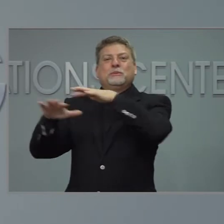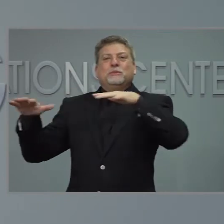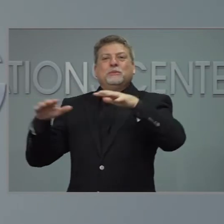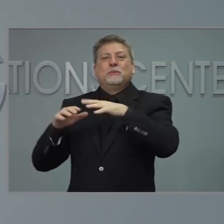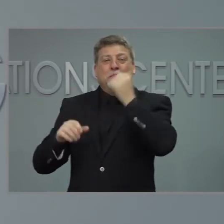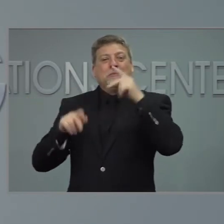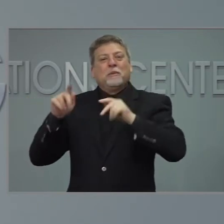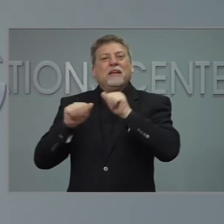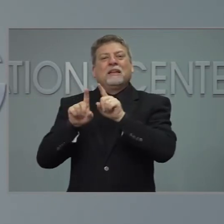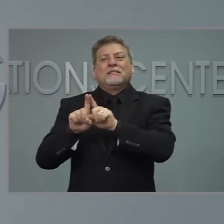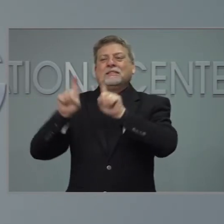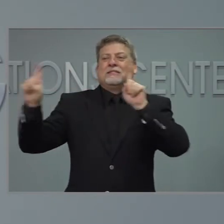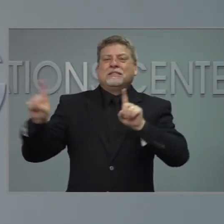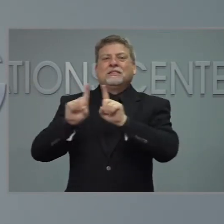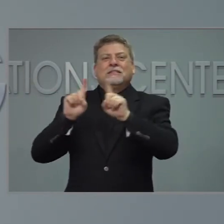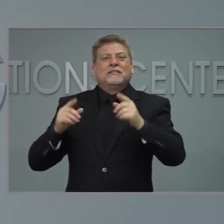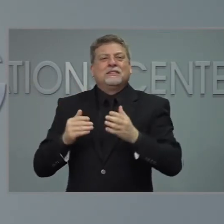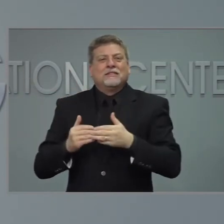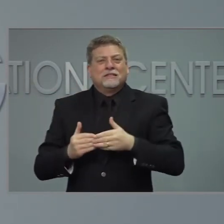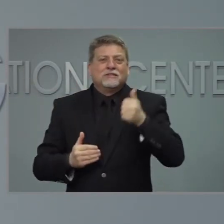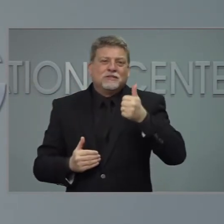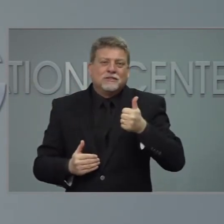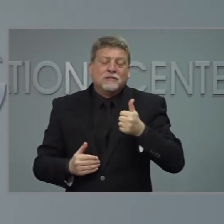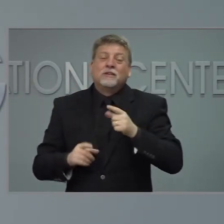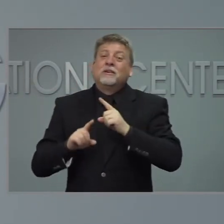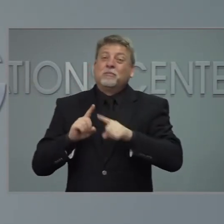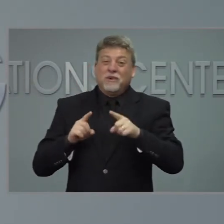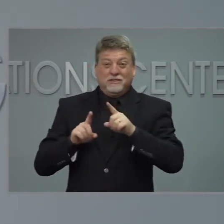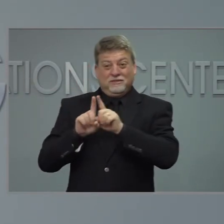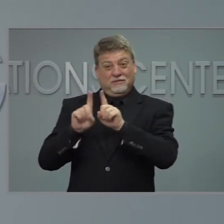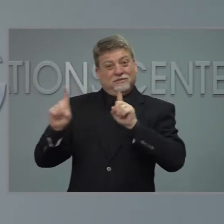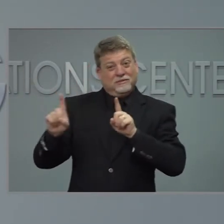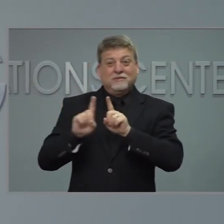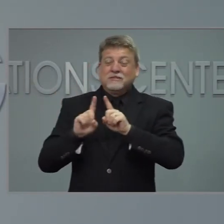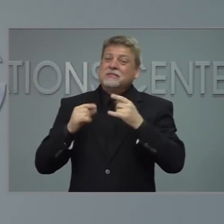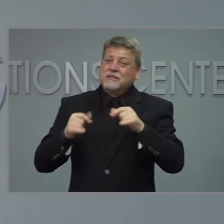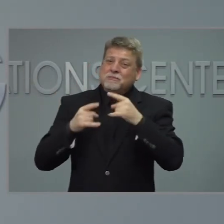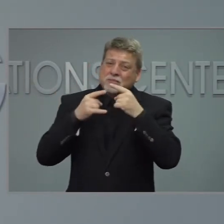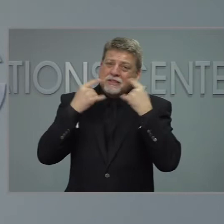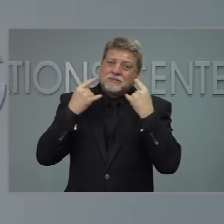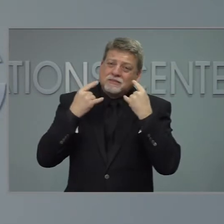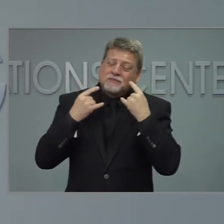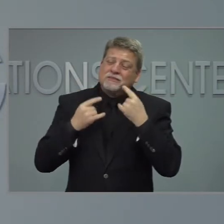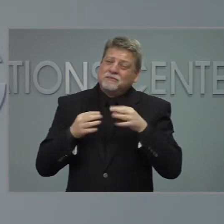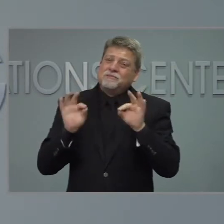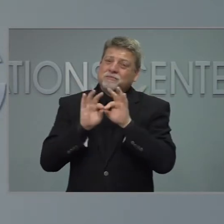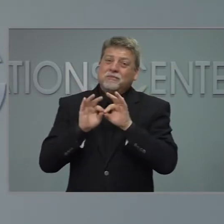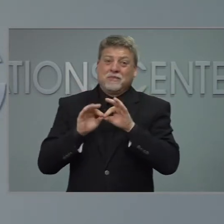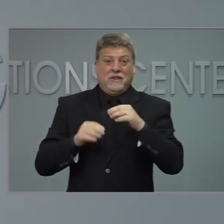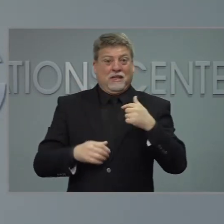permite que se puedan está más personas, pero que asegurarse que lleven mascarilla como dijo